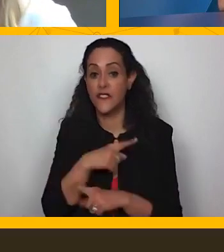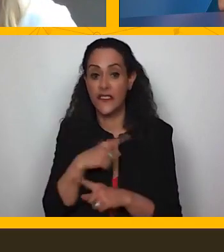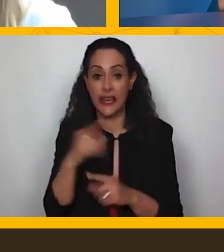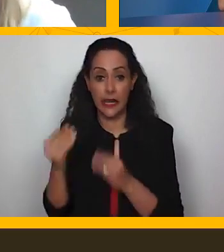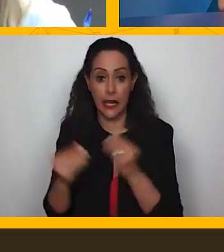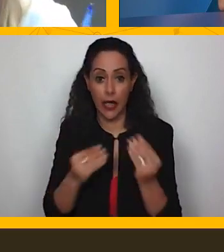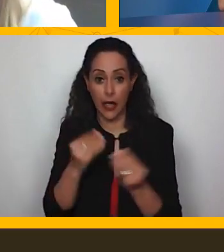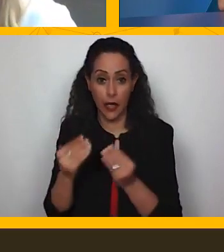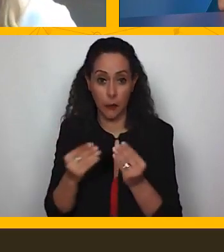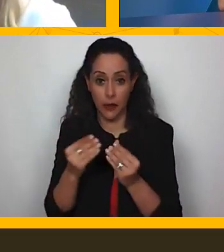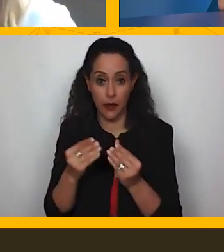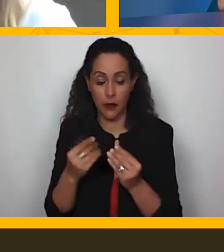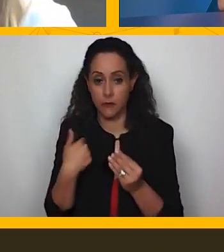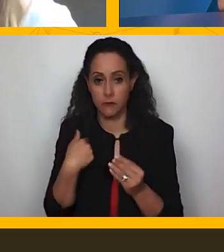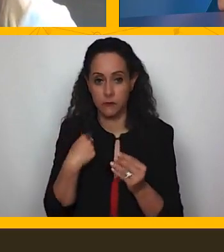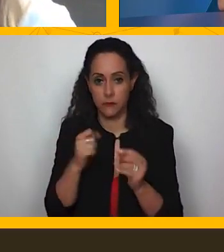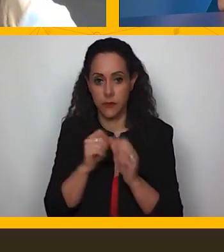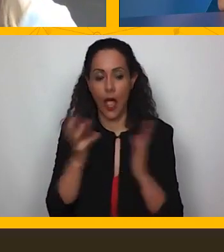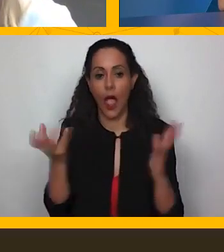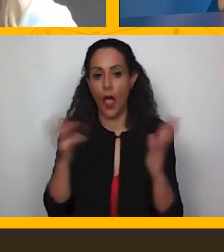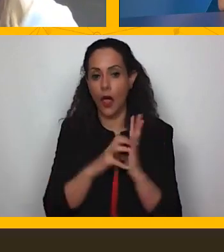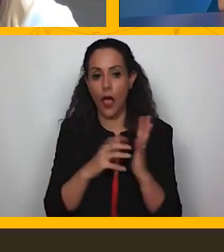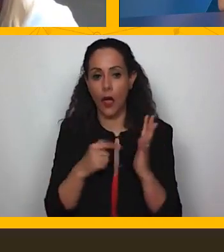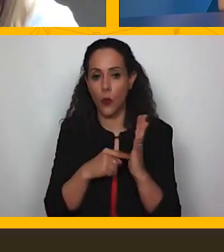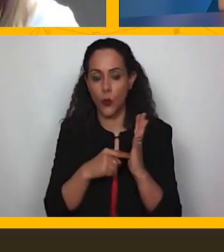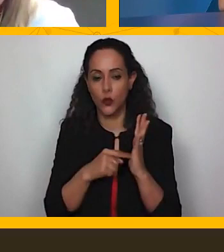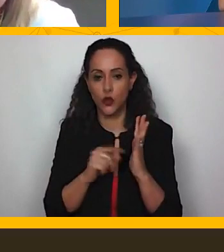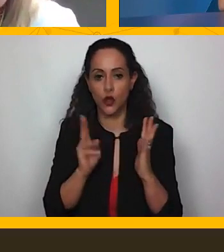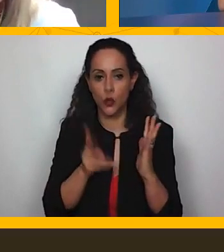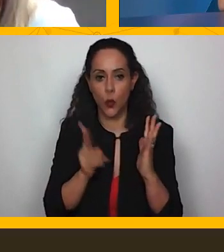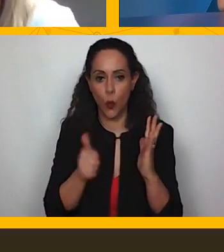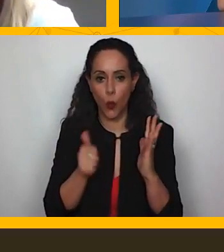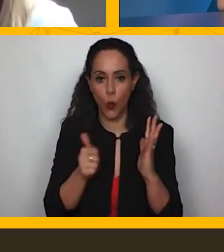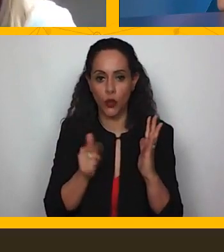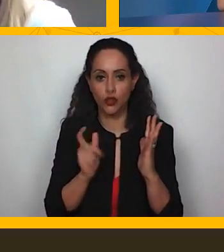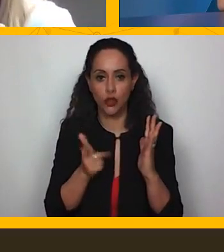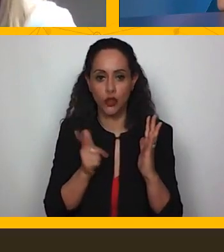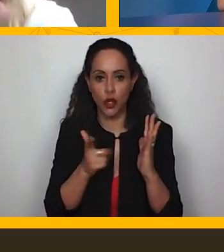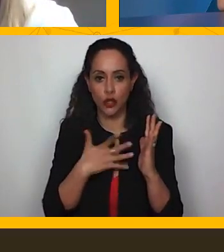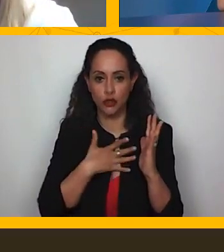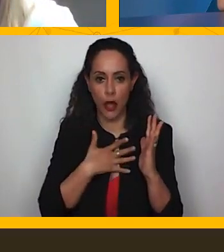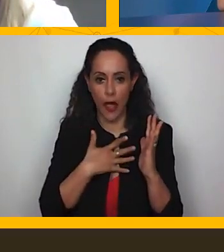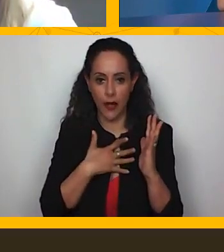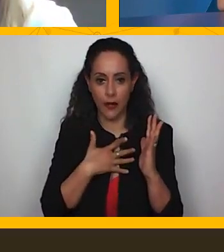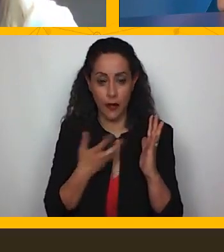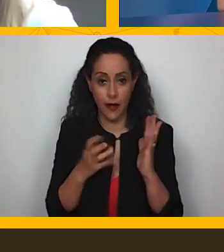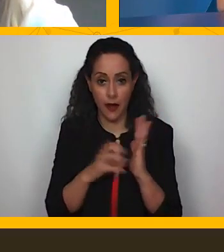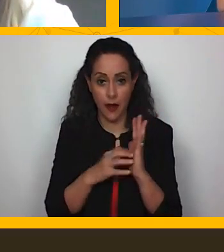game eh quindi l'account di un giovane di undici dodici anni è schermato dalle